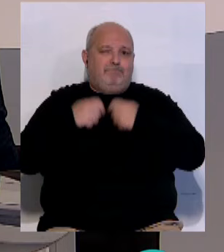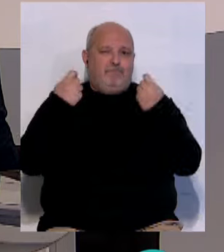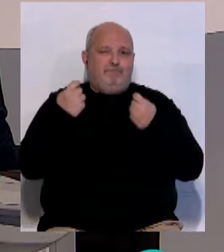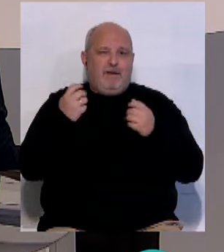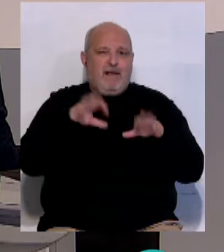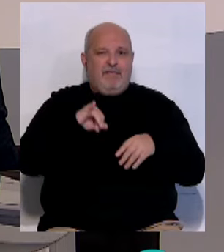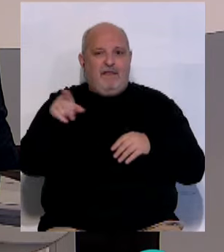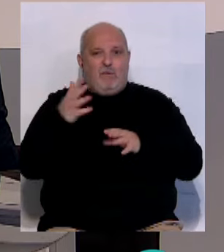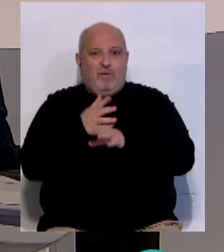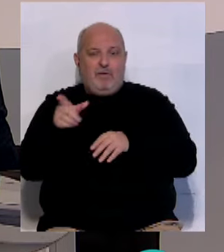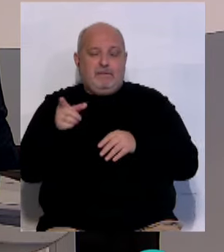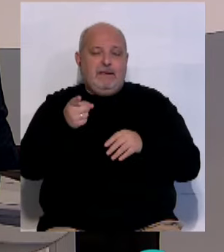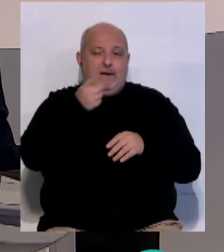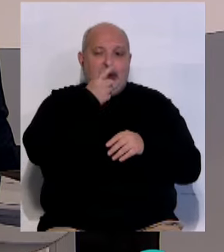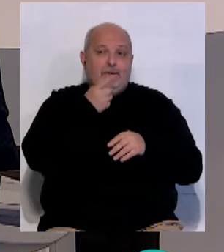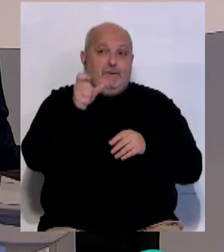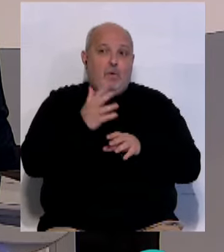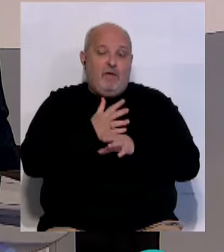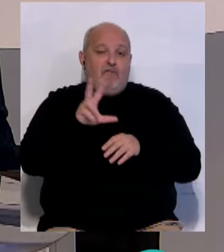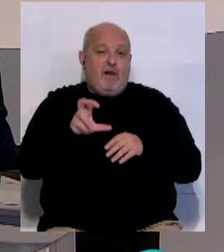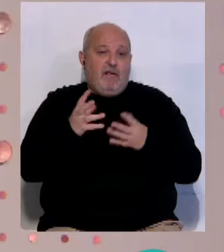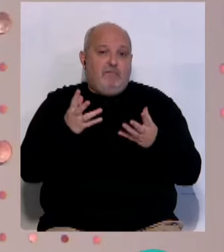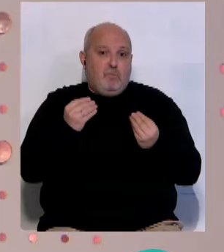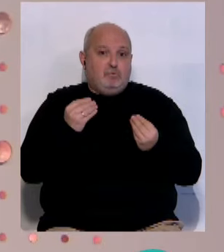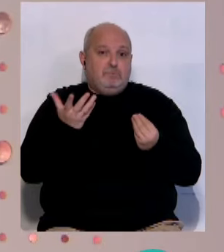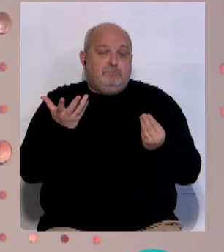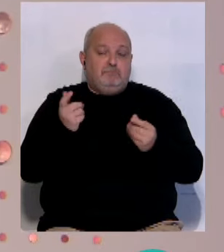del club un error yo creo que era un jugador bastante válido que te aportaba muchísimo en